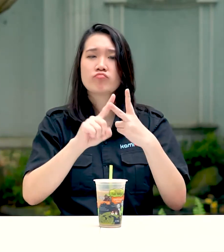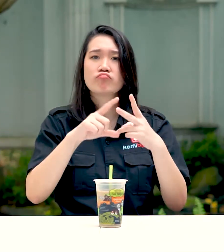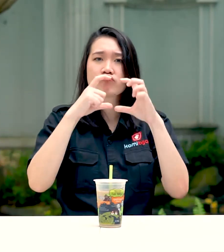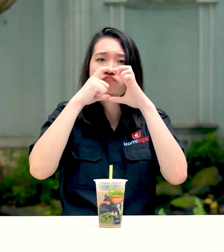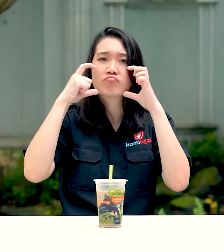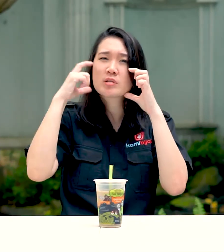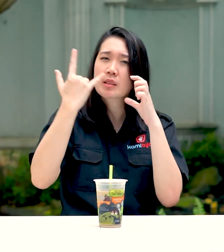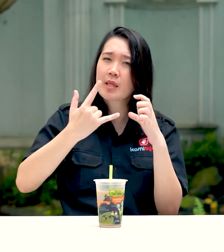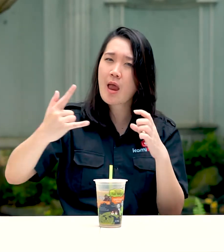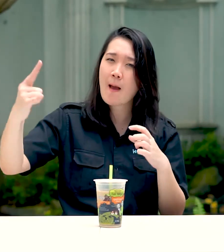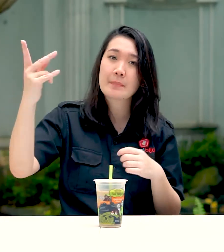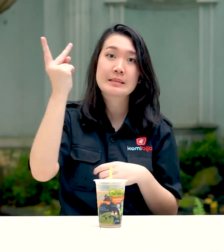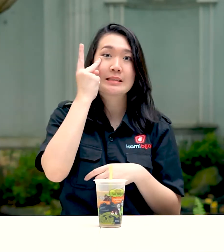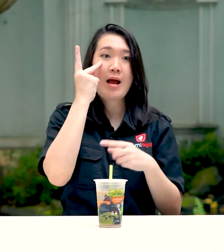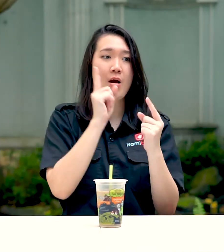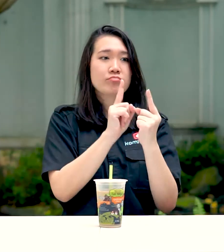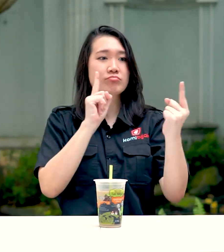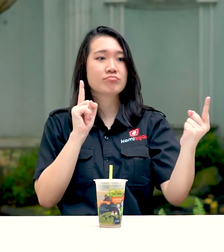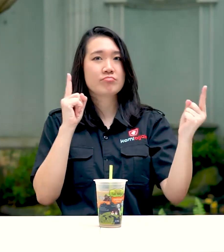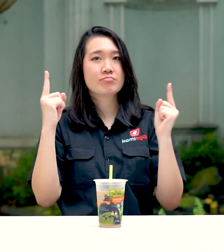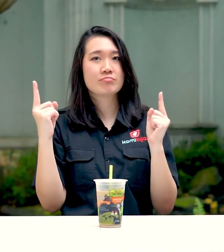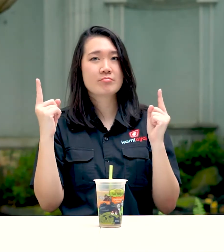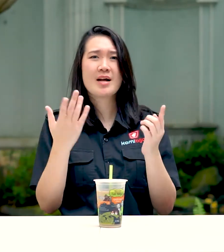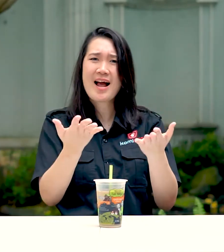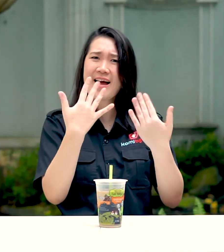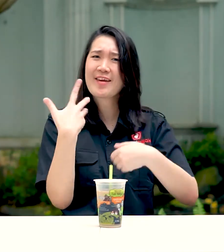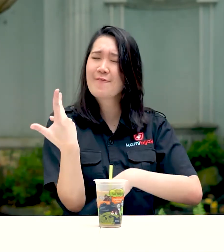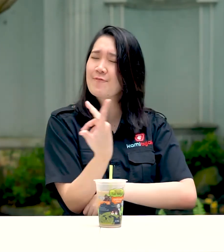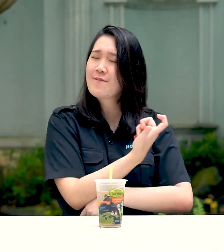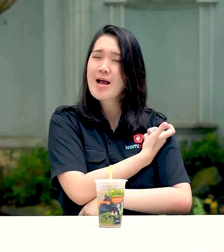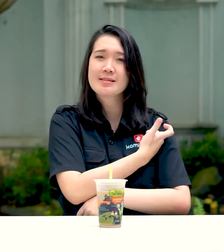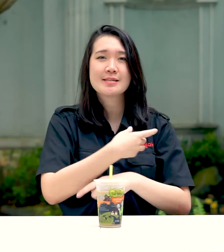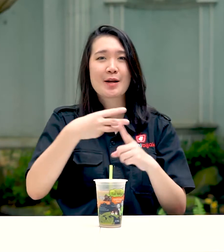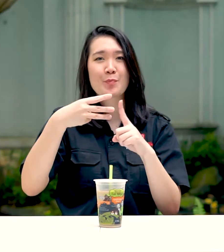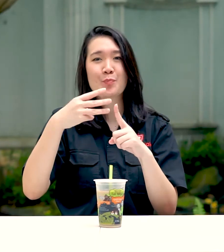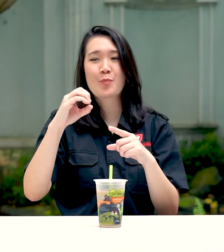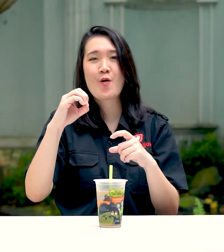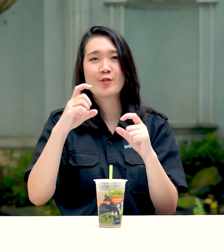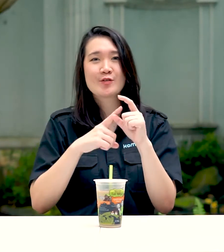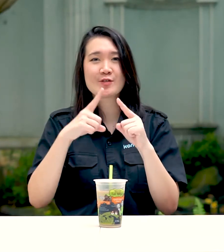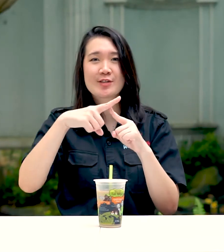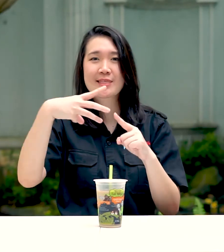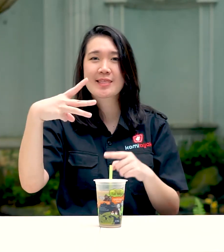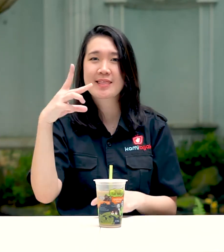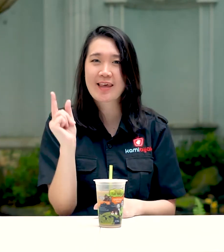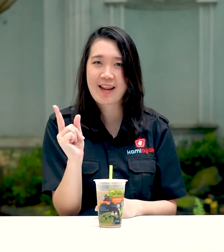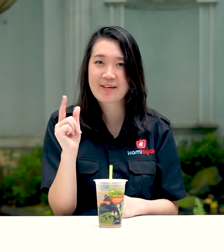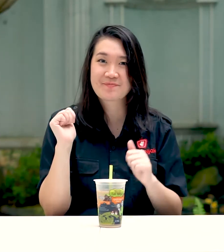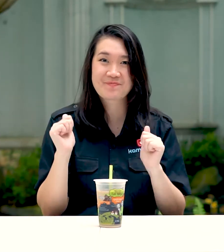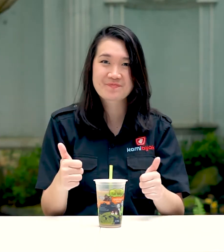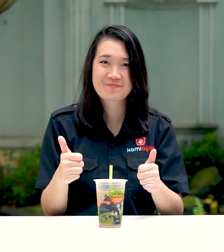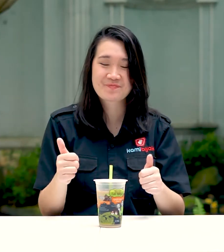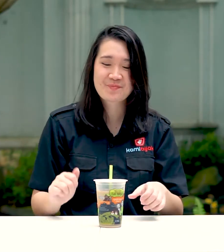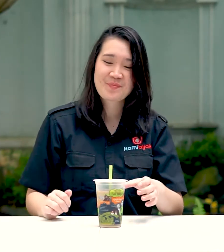tetap pakai masker, tetap jaga jarak, dan segera vaksin booster.